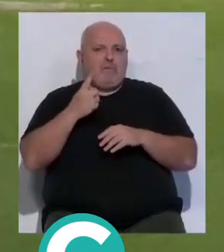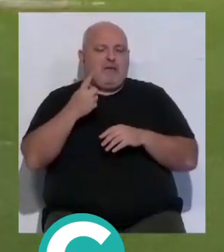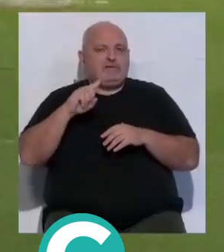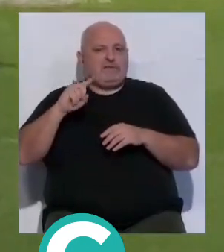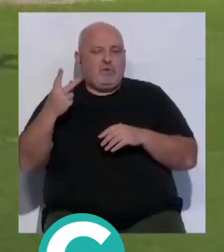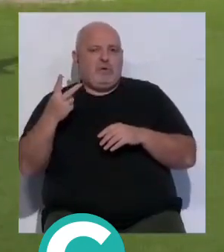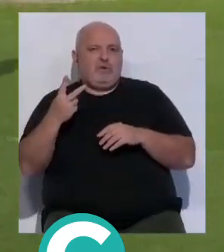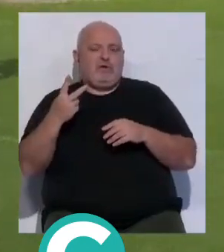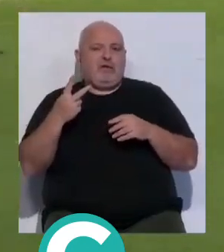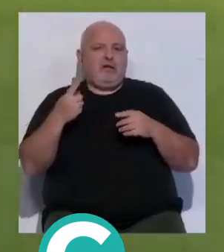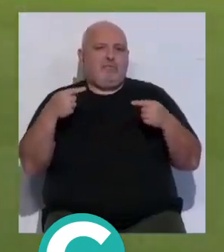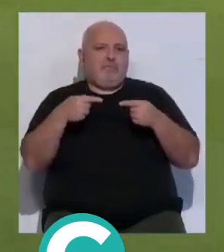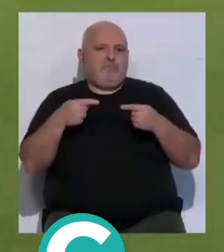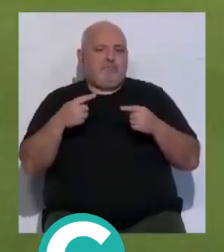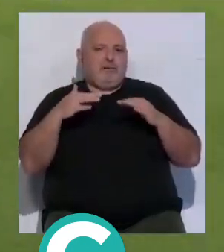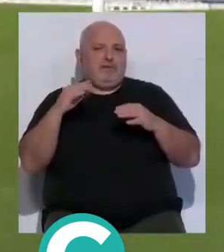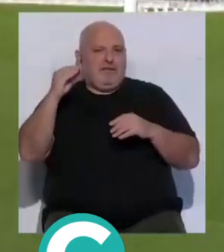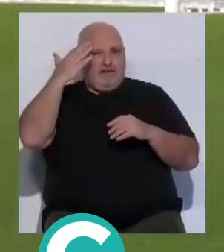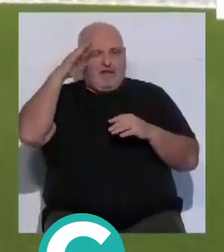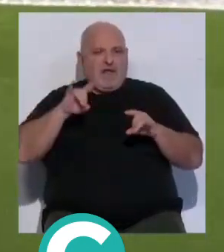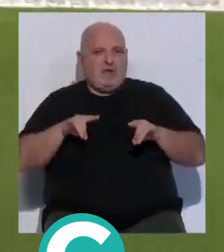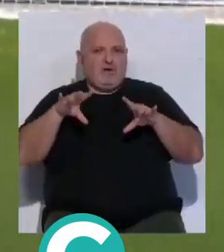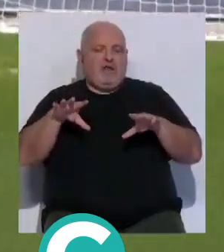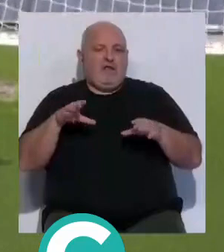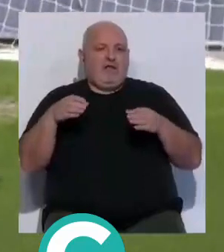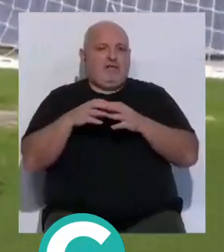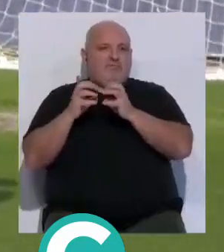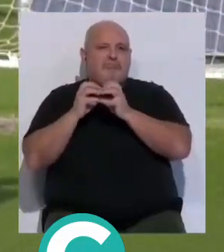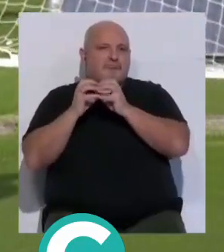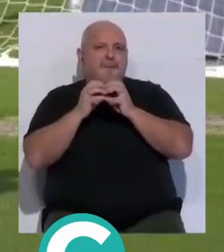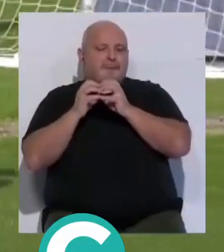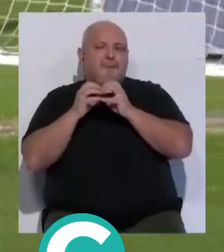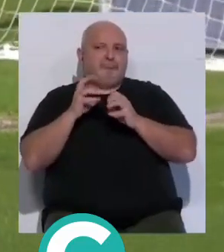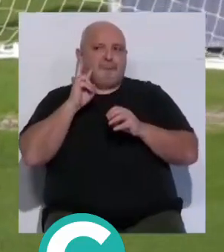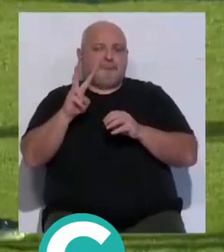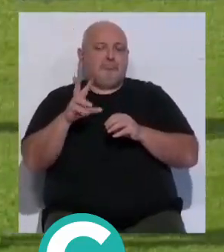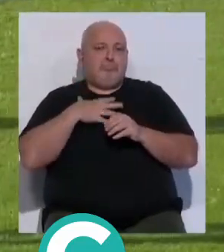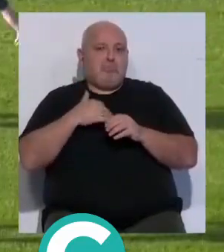el en el segundo partido y la dirección deportiva pues veía con buenos ojos la posibilidad de que él